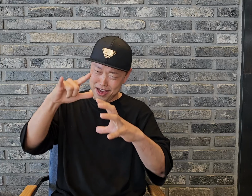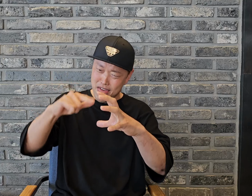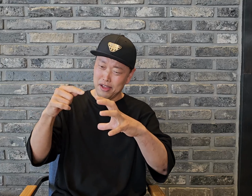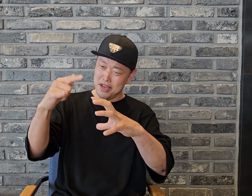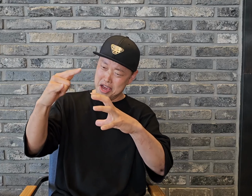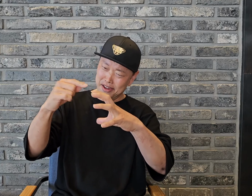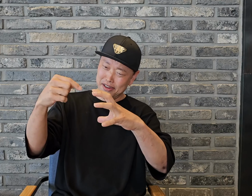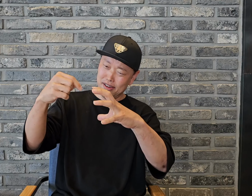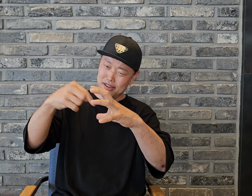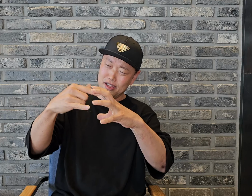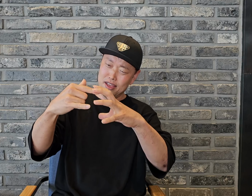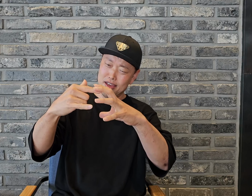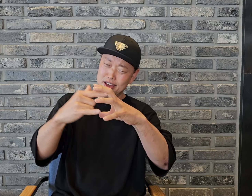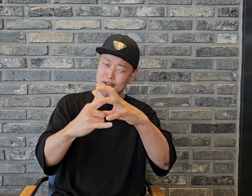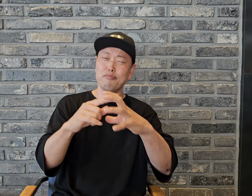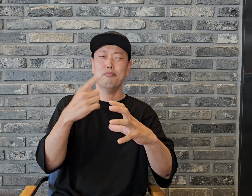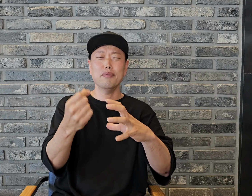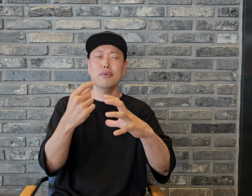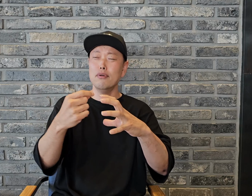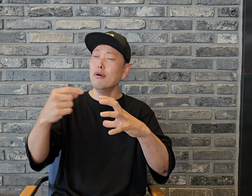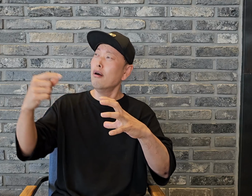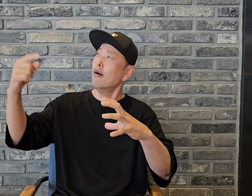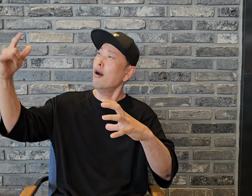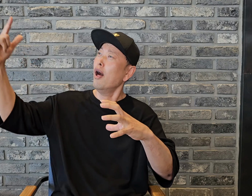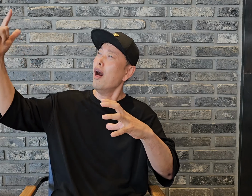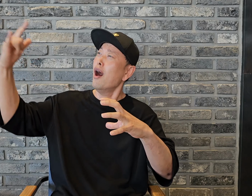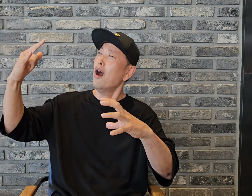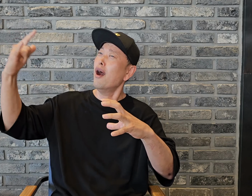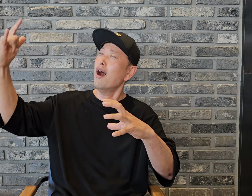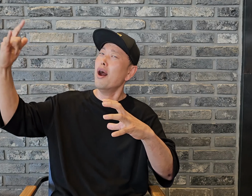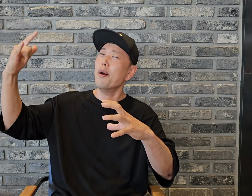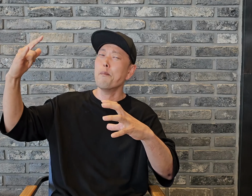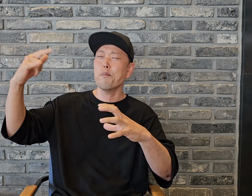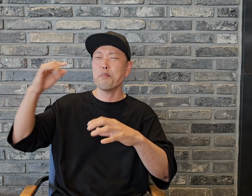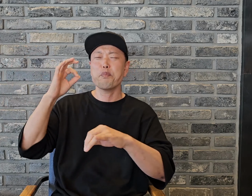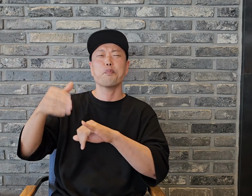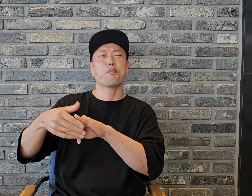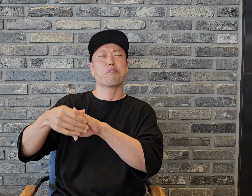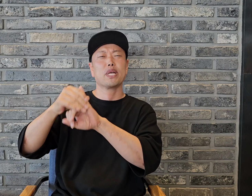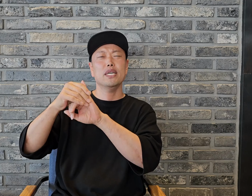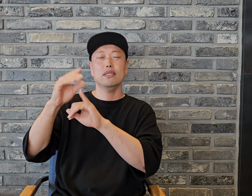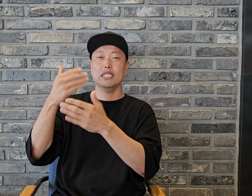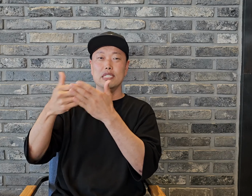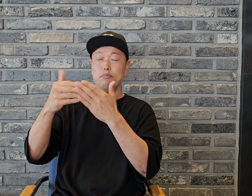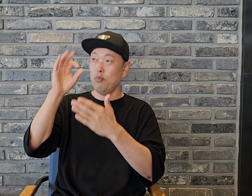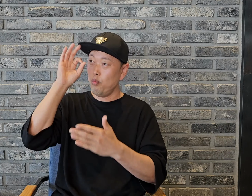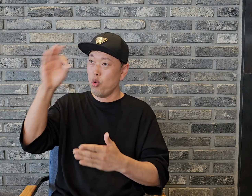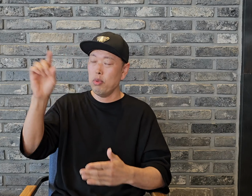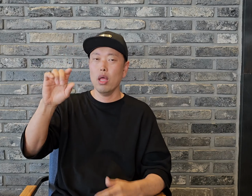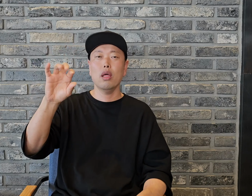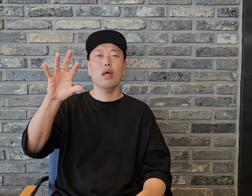Desde mi punto de vista, se supone que esto permite que la luz del sol entre en la Tierra, pero no parece tener sentido. Si miras la imagen del sol,